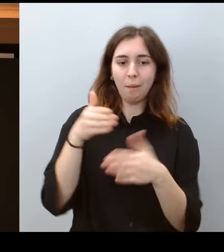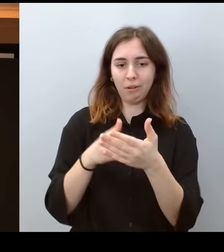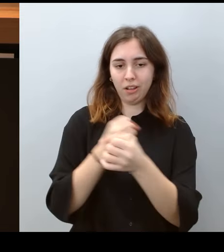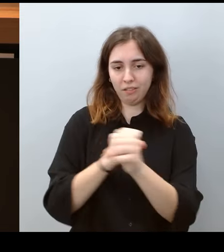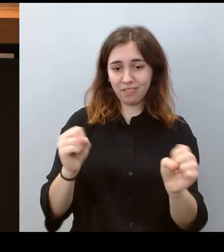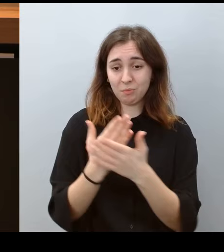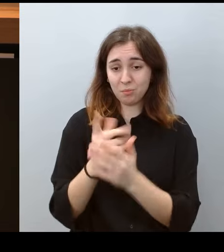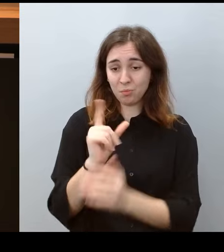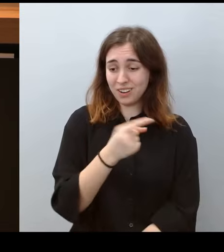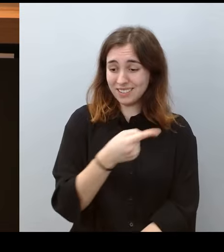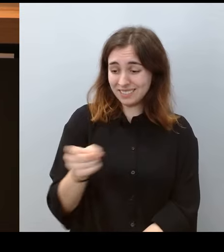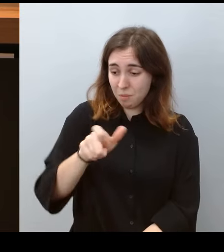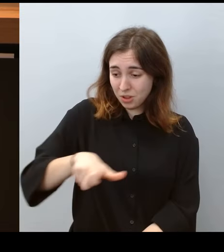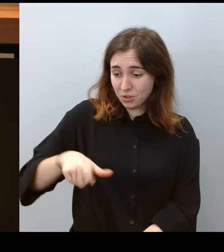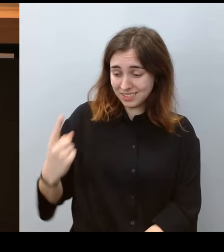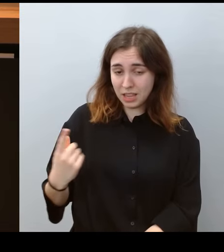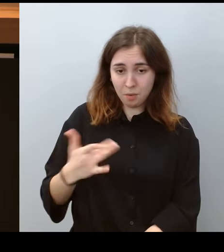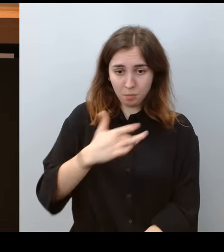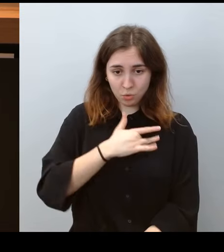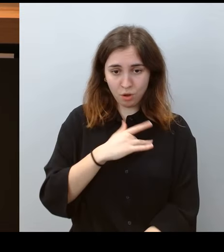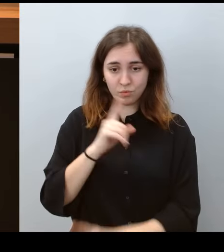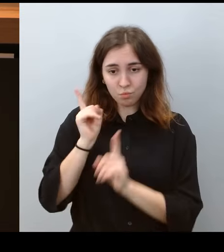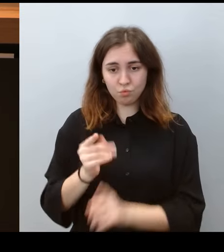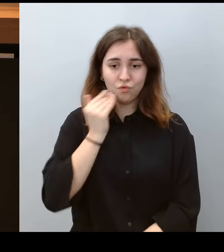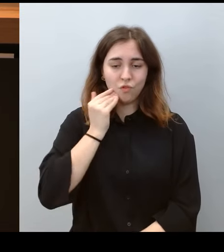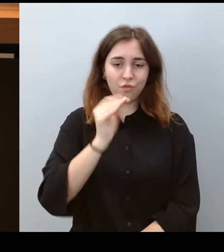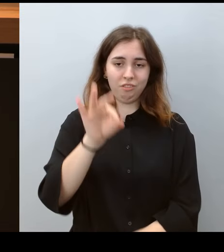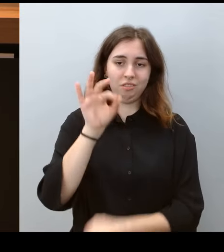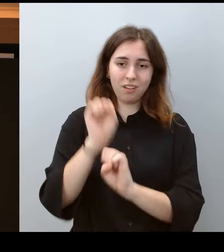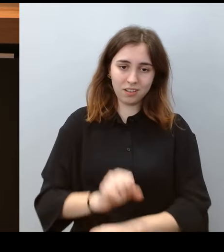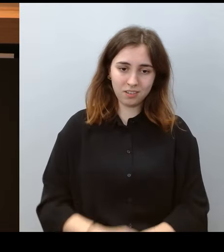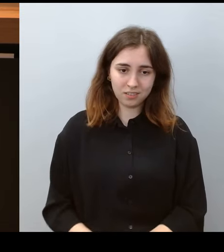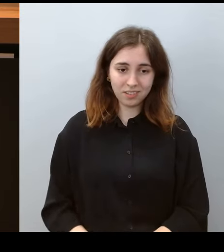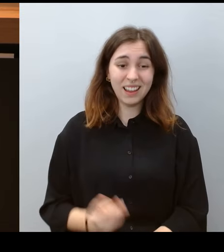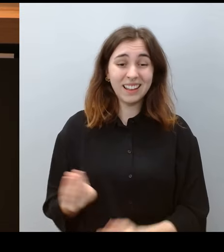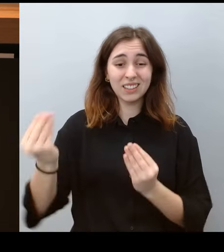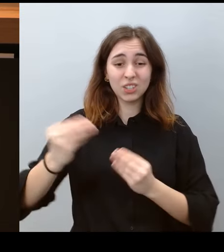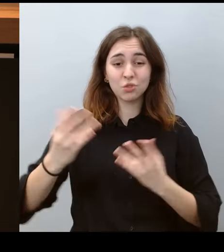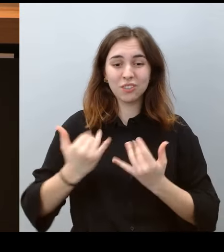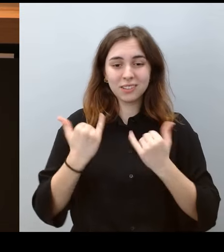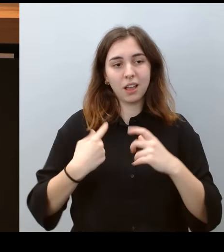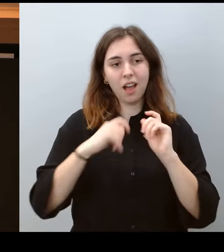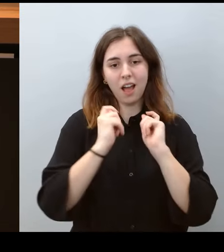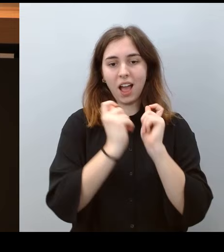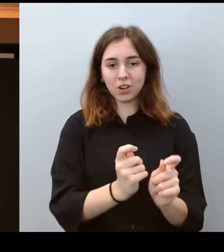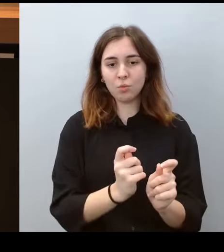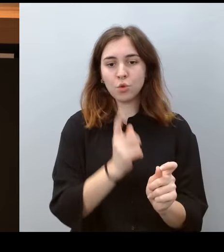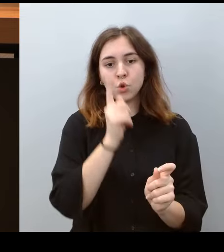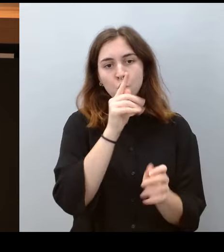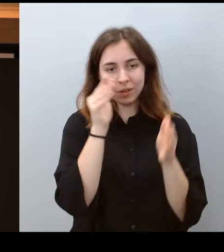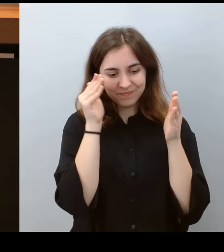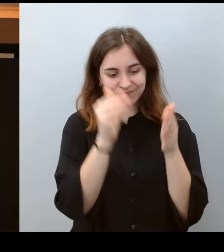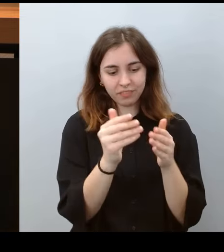finden können. Aber dazu gehört eben auch, dass die Angebote nicht nur in der Kältehilfe, sondern in der Wohnungslosenhilfe